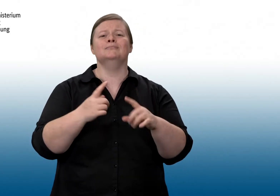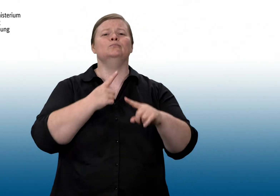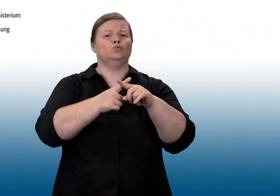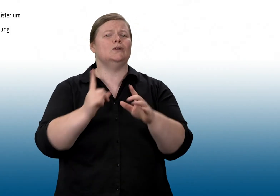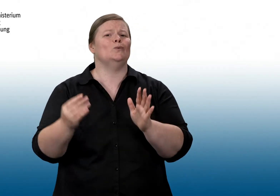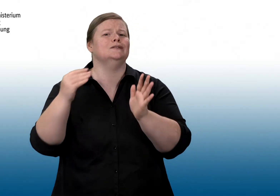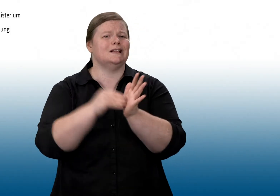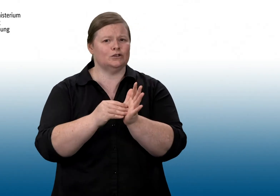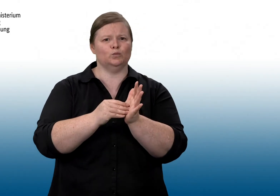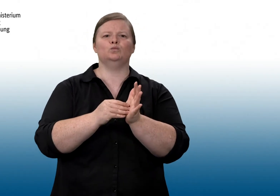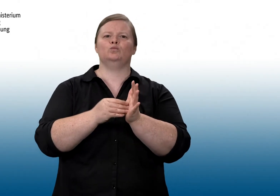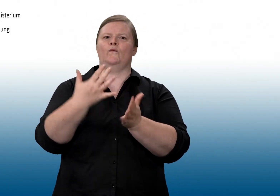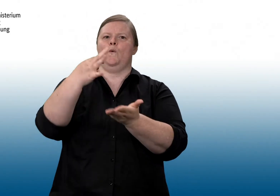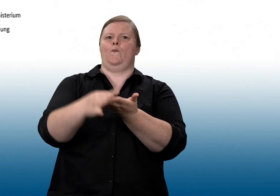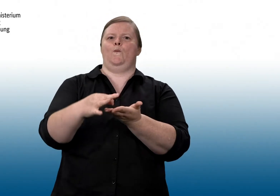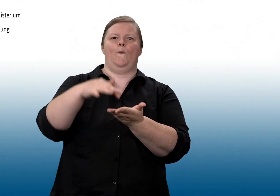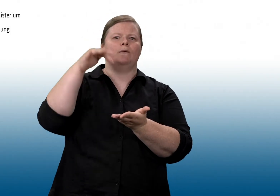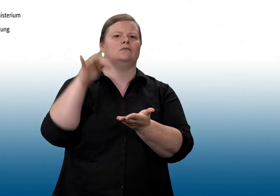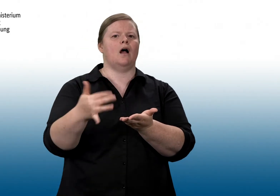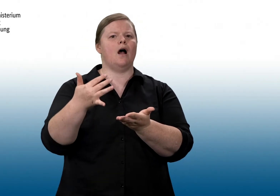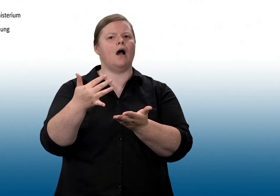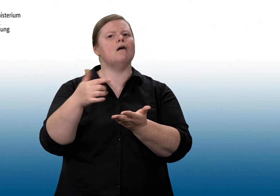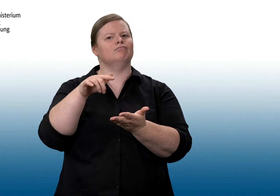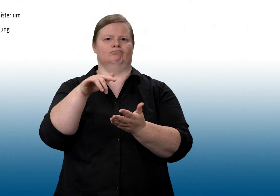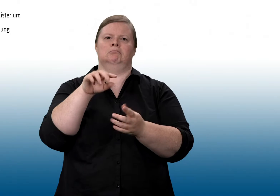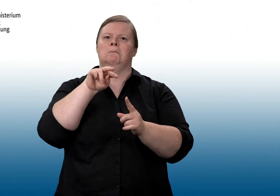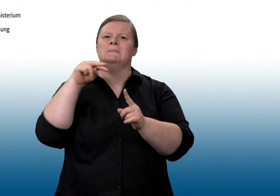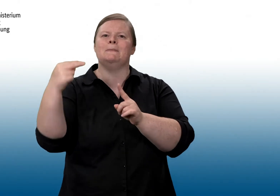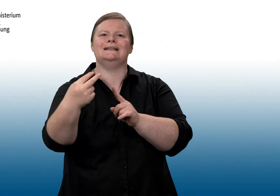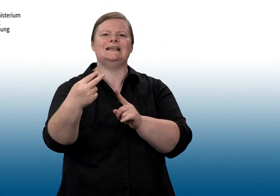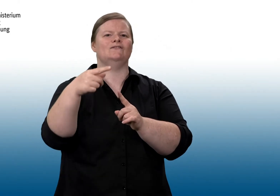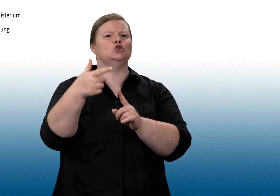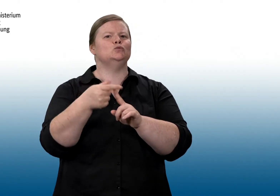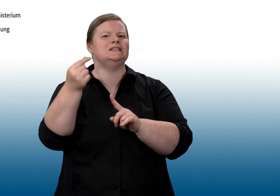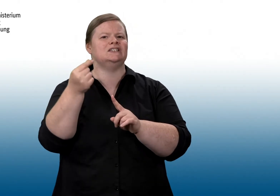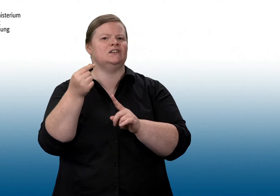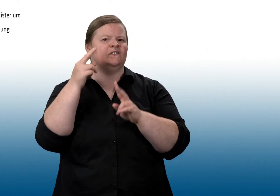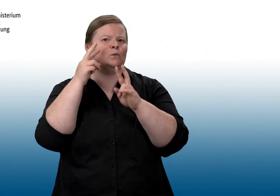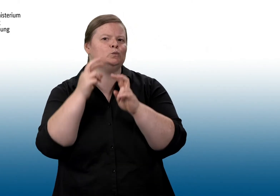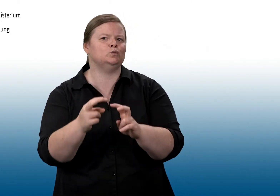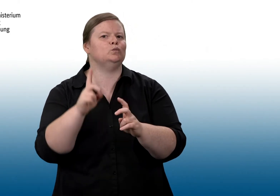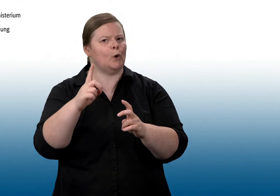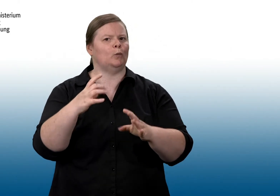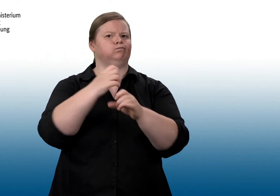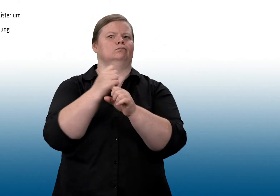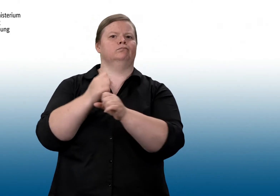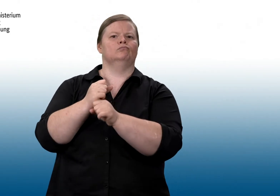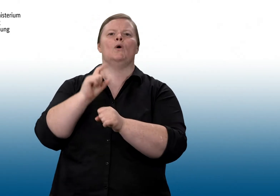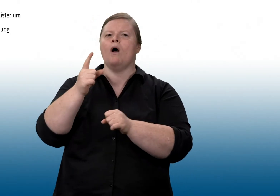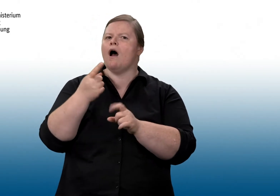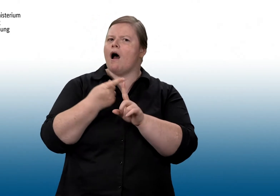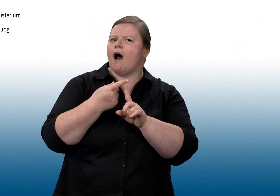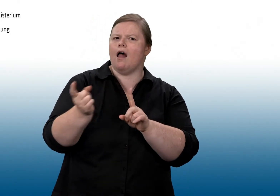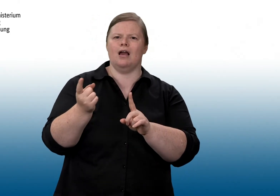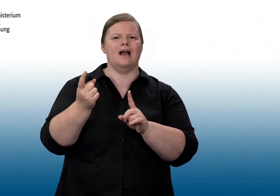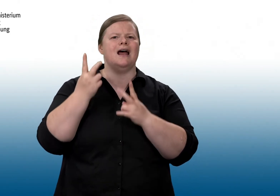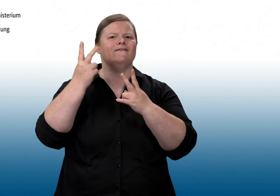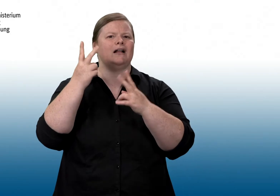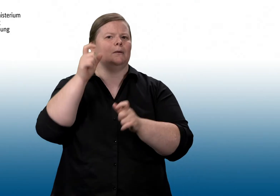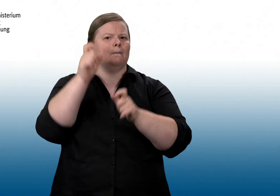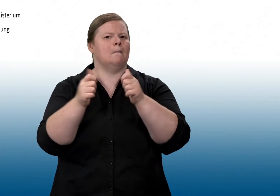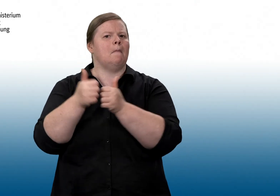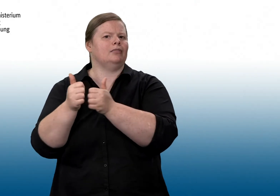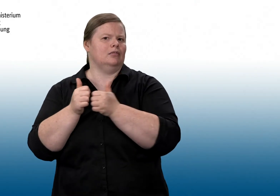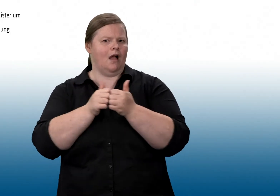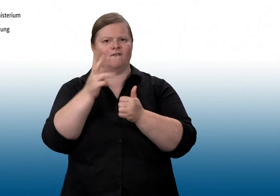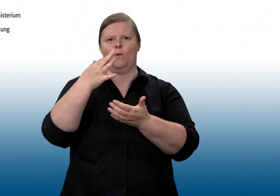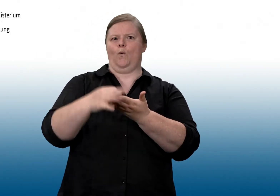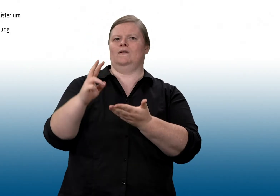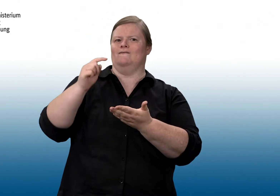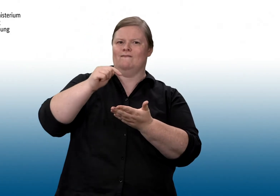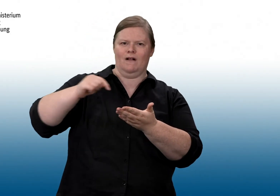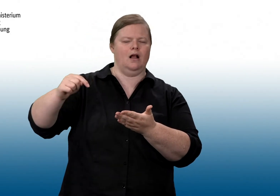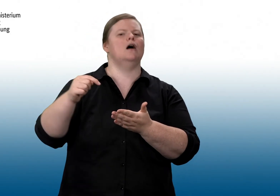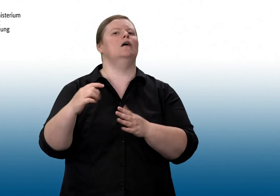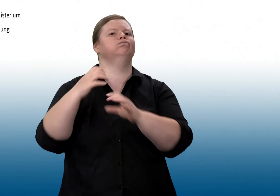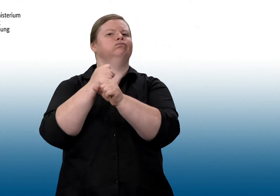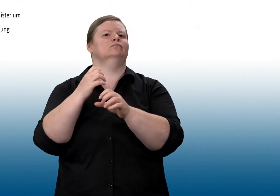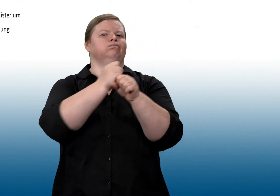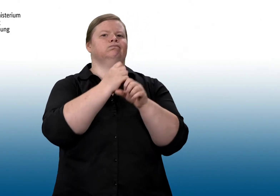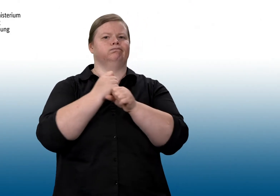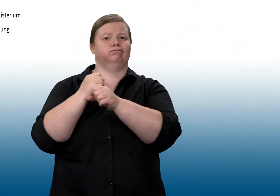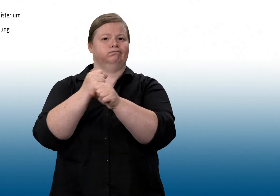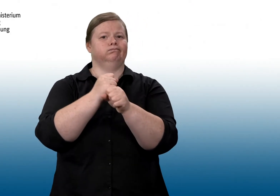Perspektiven von Spitzenforschung und allen relevanten Partnern vor Ort.